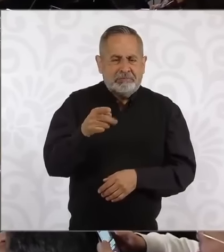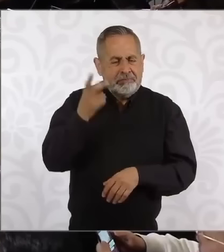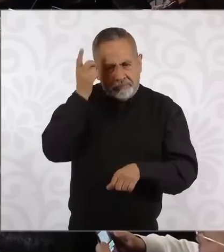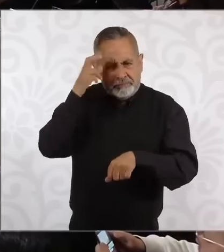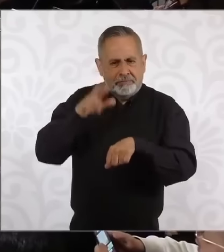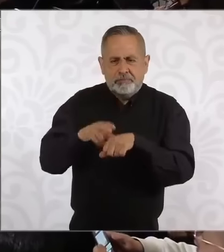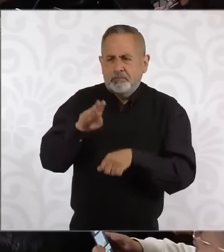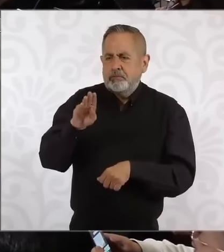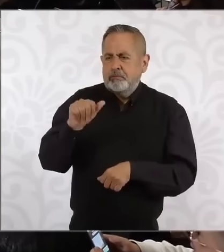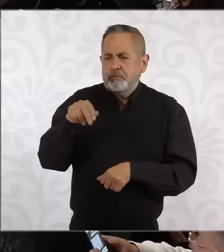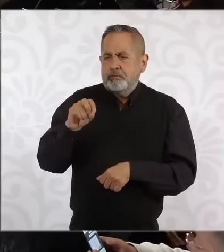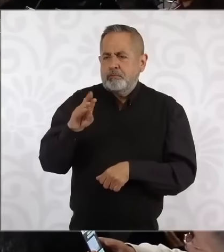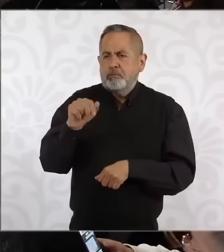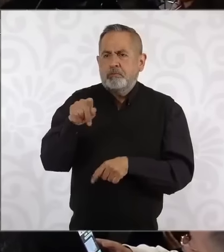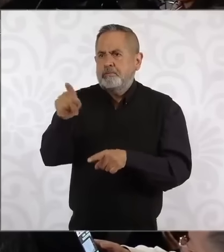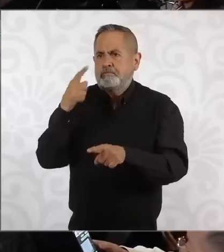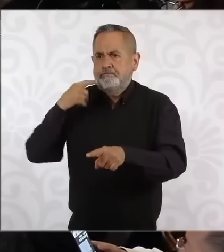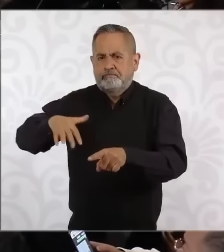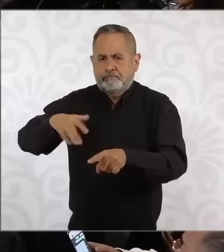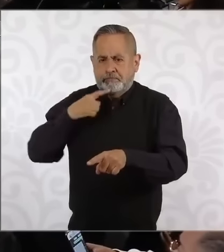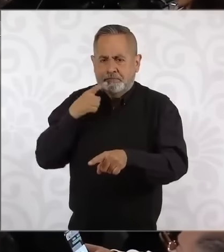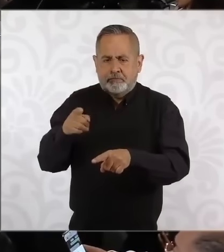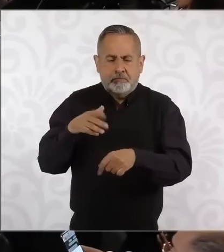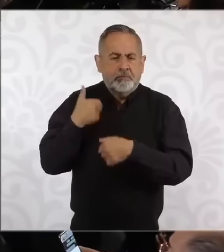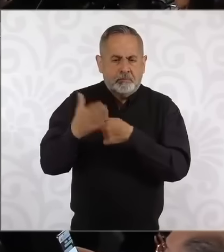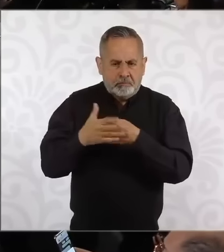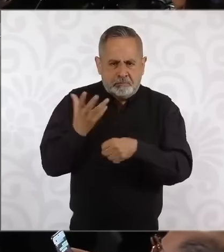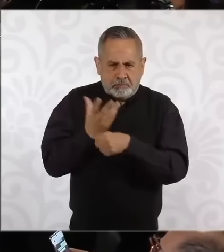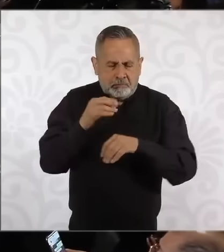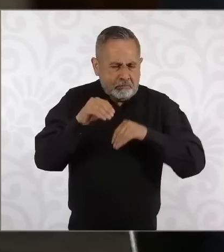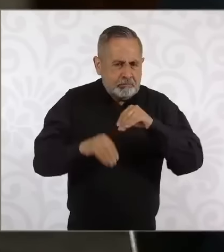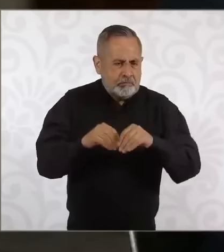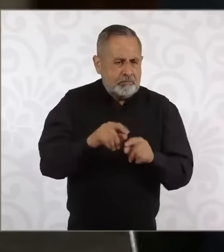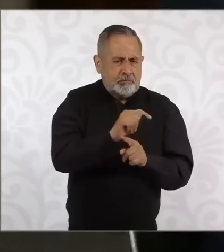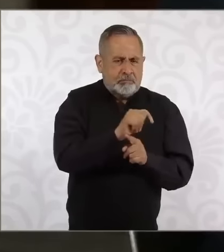Evan Obras expuso que van a ampliar o bueno, van a hacer obras de Tepalcapa, Tepotsotlán,